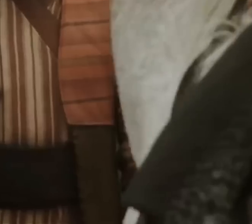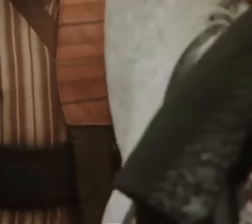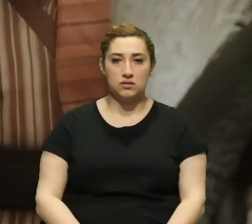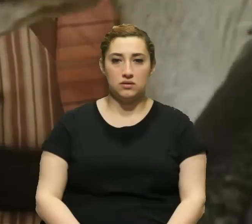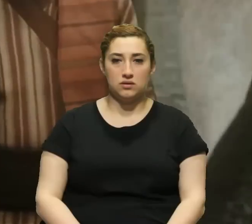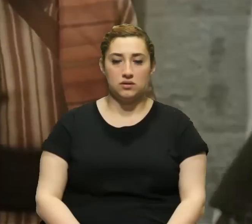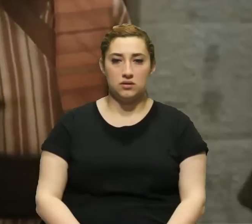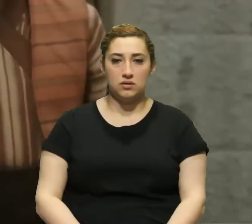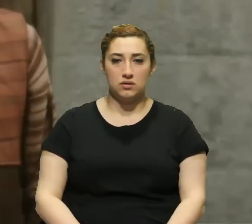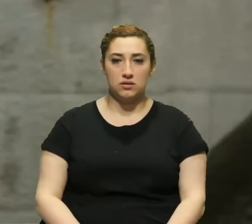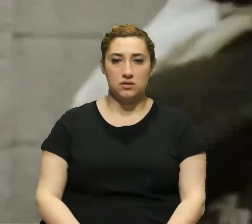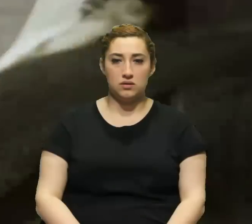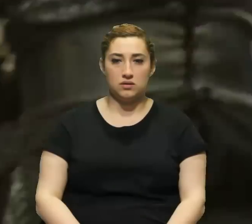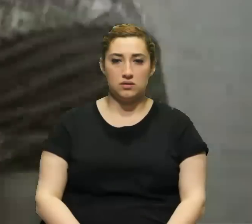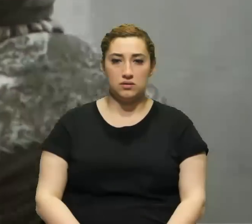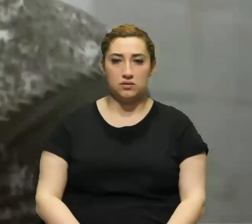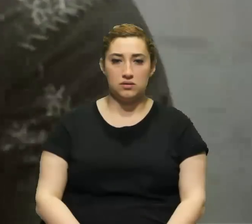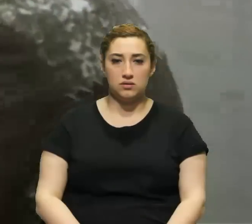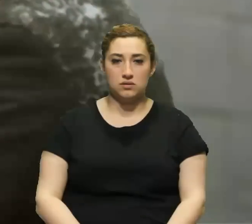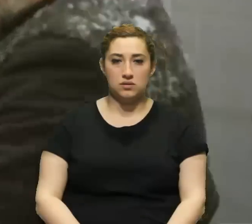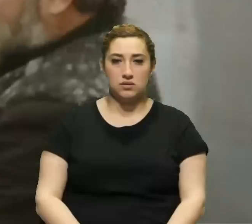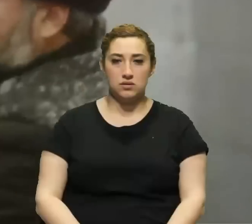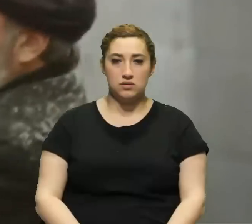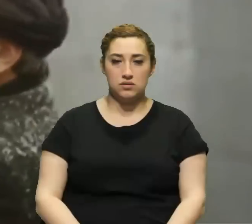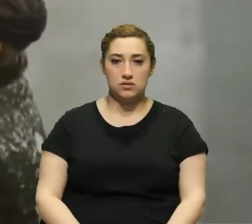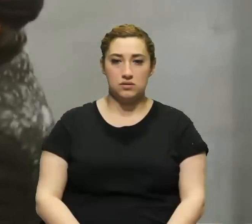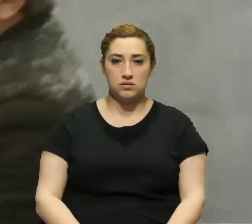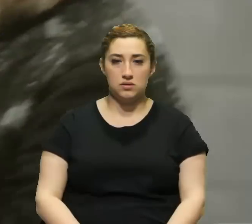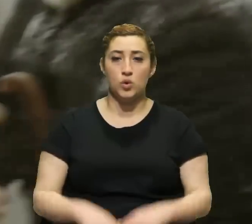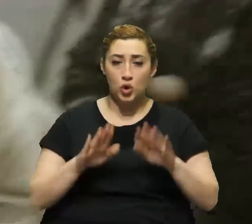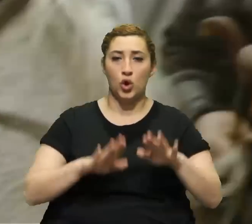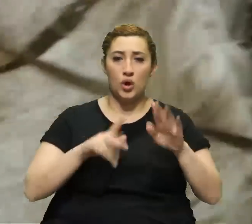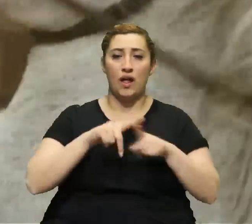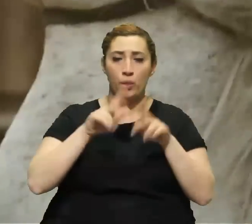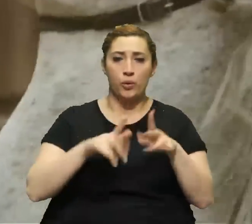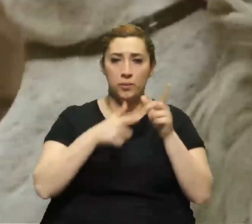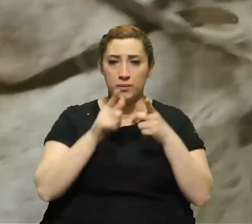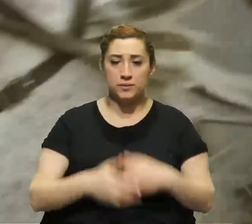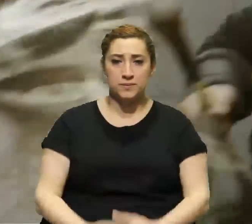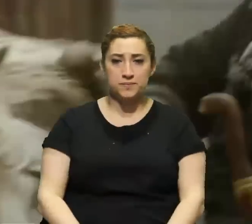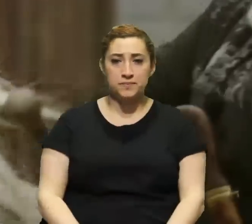(At kişneme sesi) Dur oğlum, dur, dur, dur!